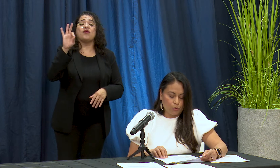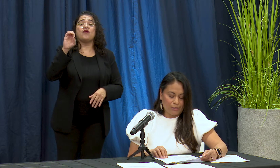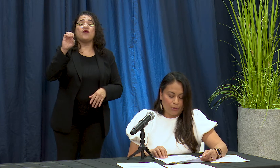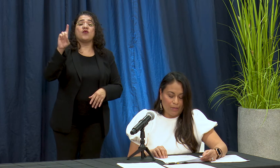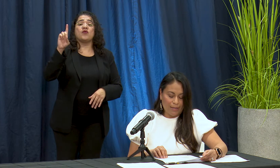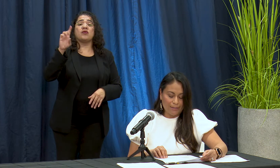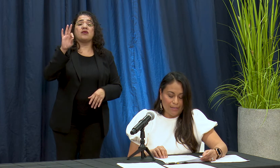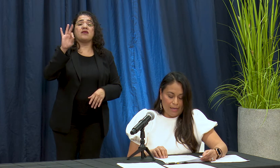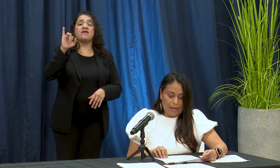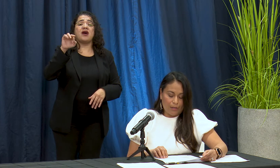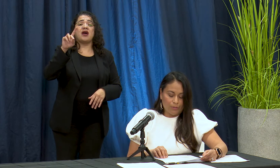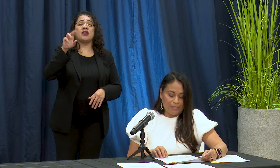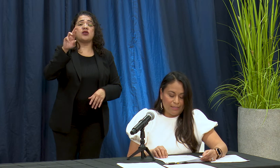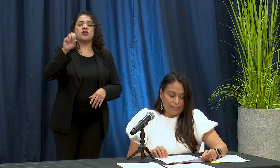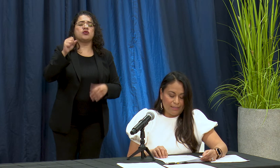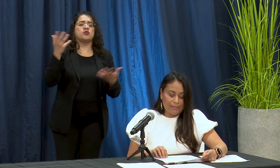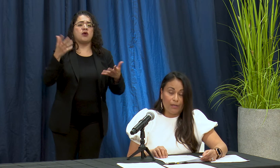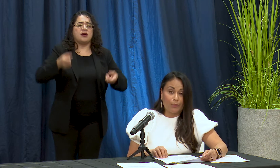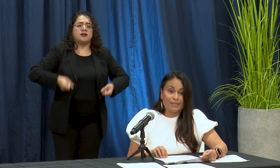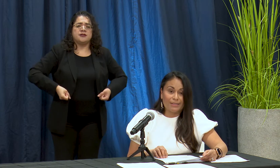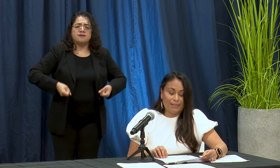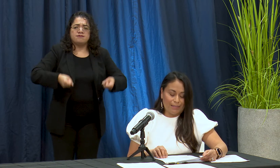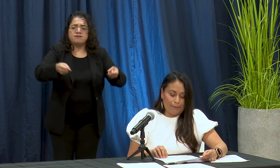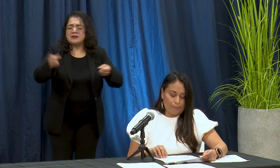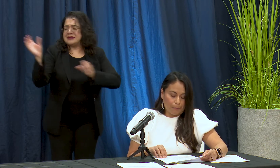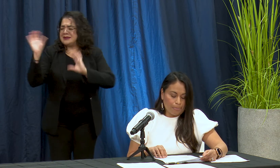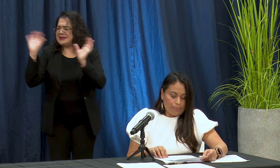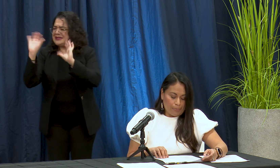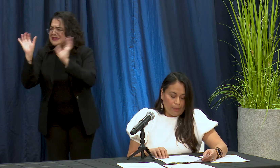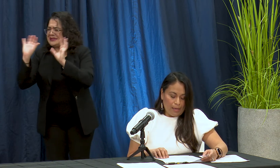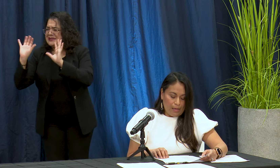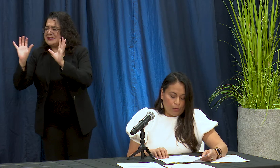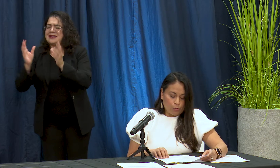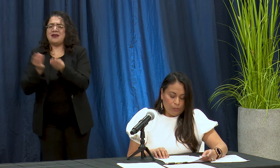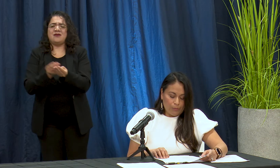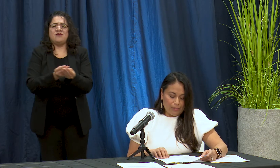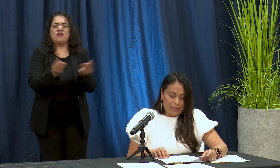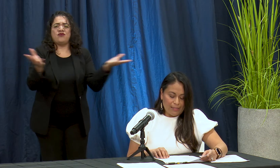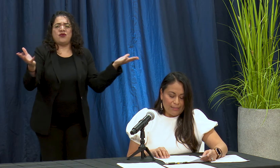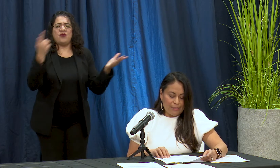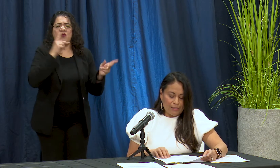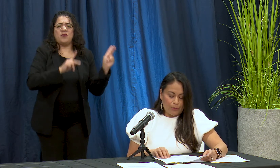nutrition a lays a los residentes que lo necesita los últimos das a distribution